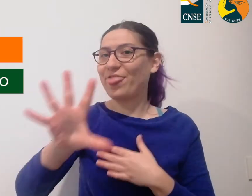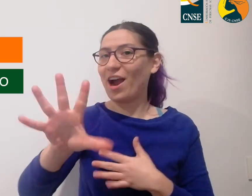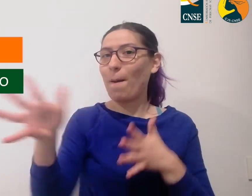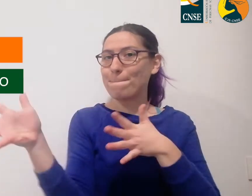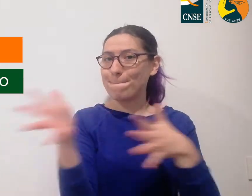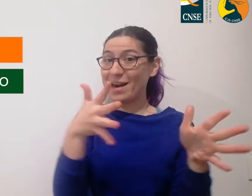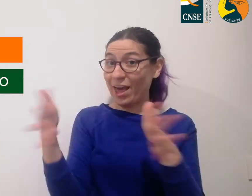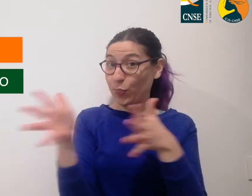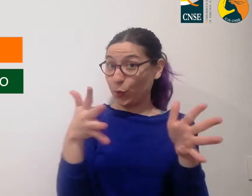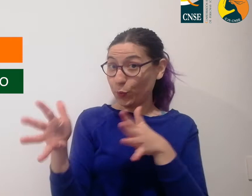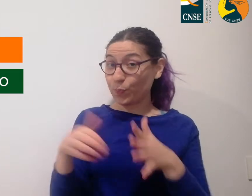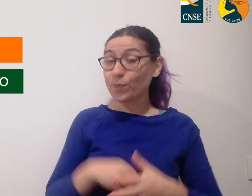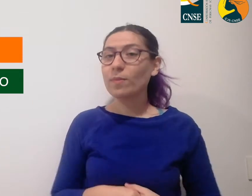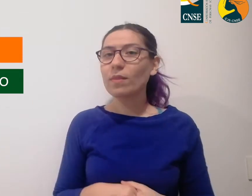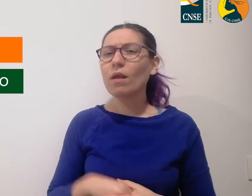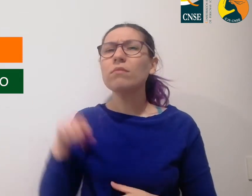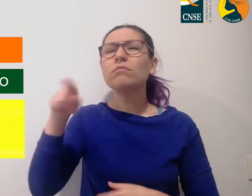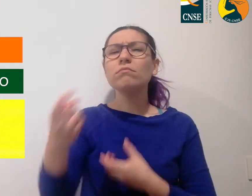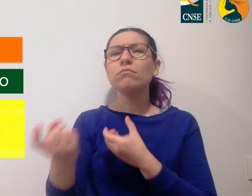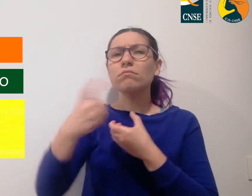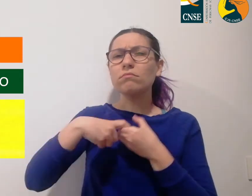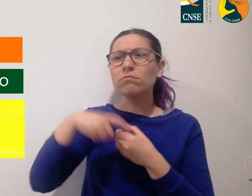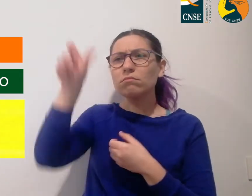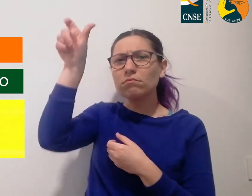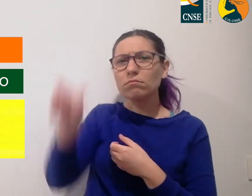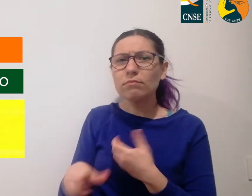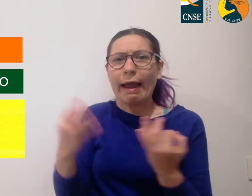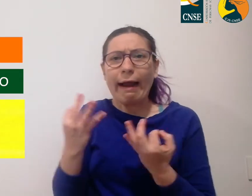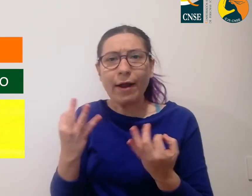El plazo para inscribirte es hasta el 25 de marzo. Los requisitos para apuntarte son: